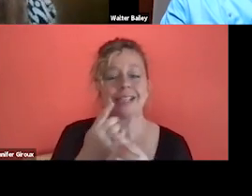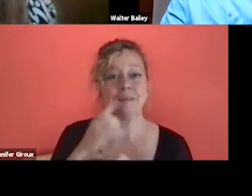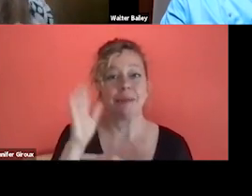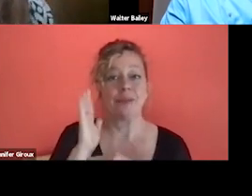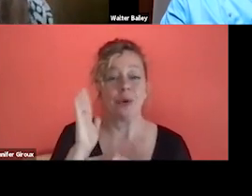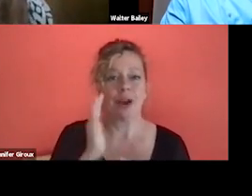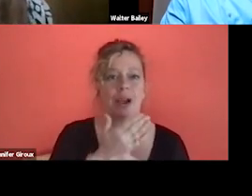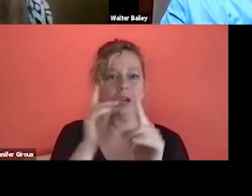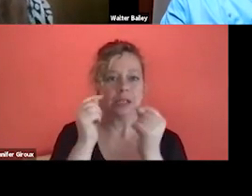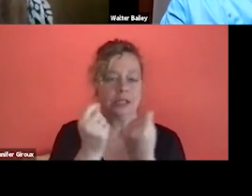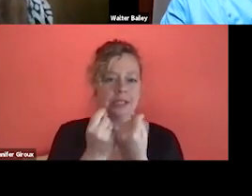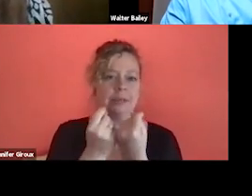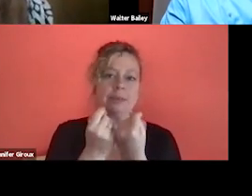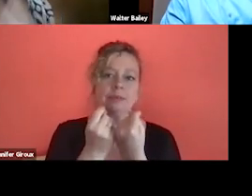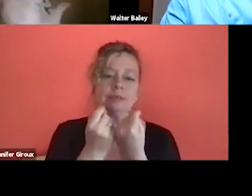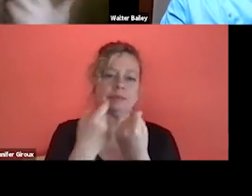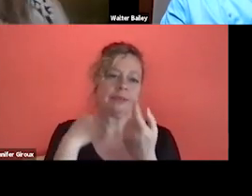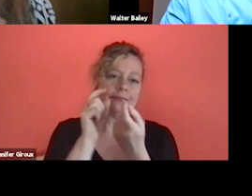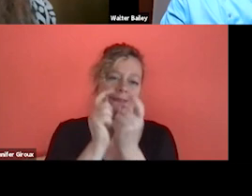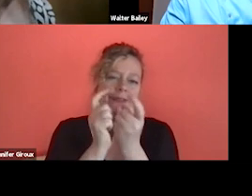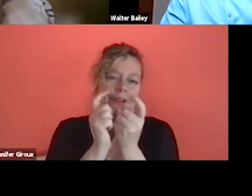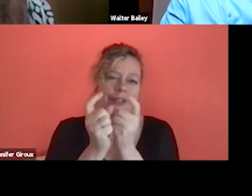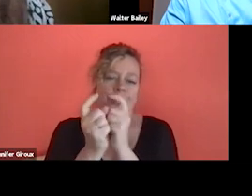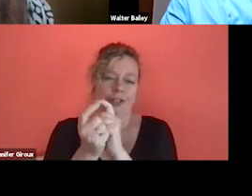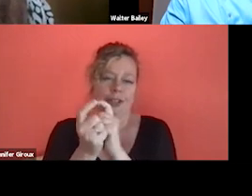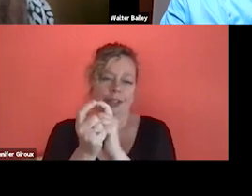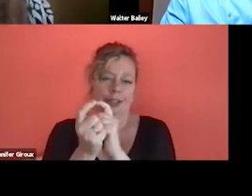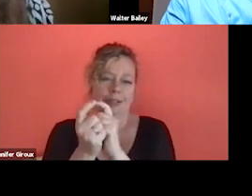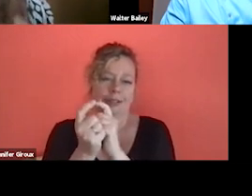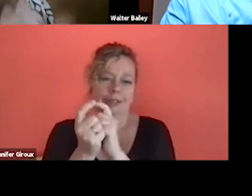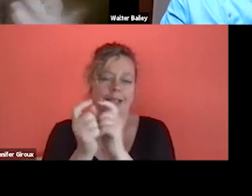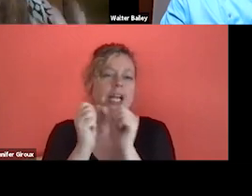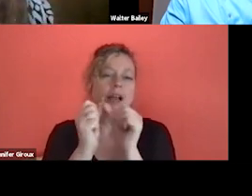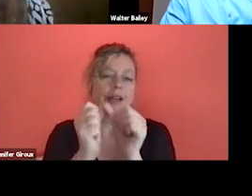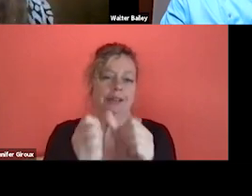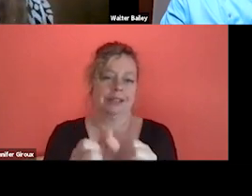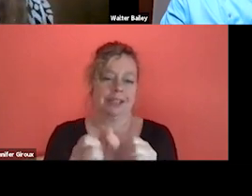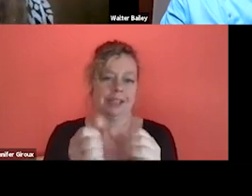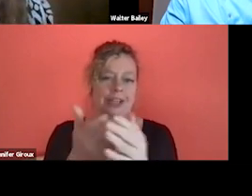nuestros equipos se han adaptado al cambio como una constante, y hay una nueva sensación de flexibilidad